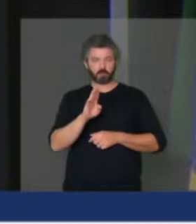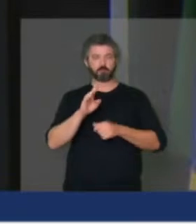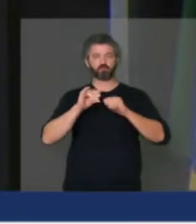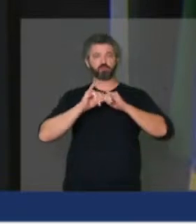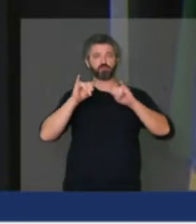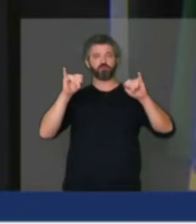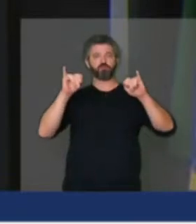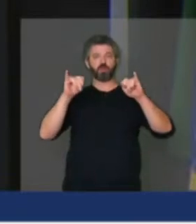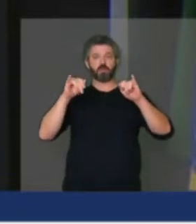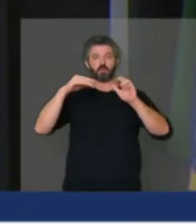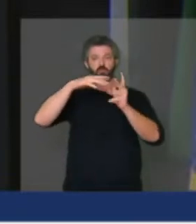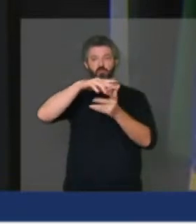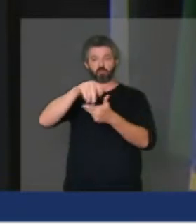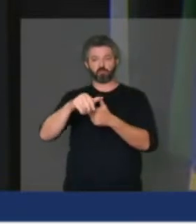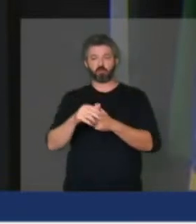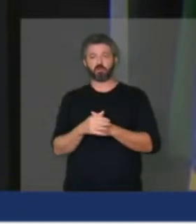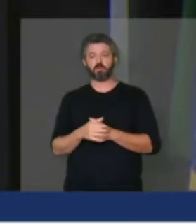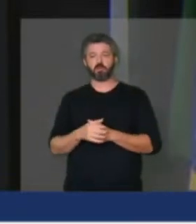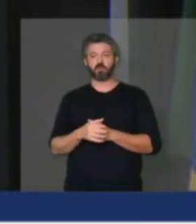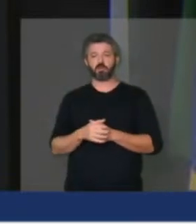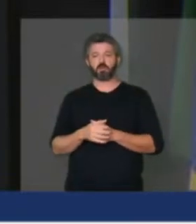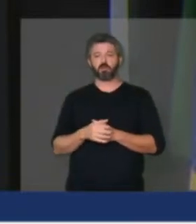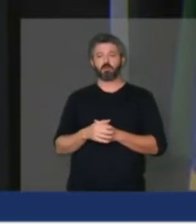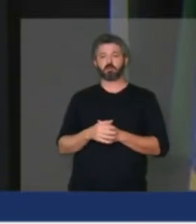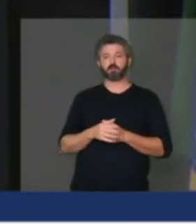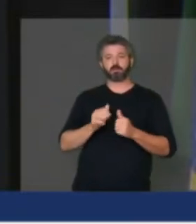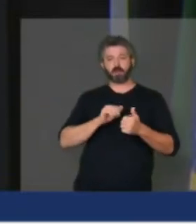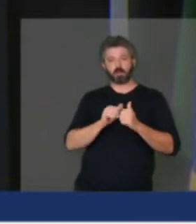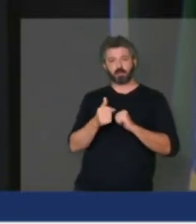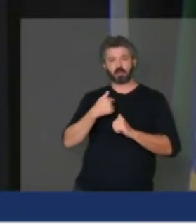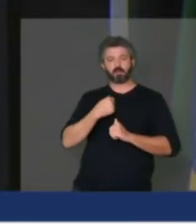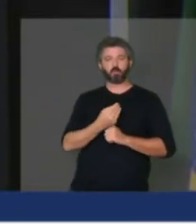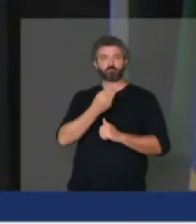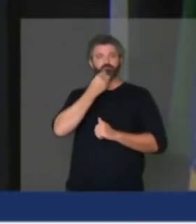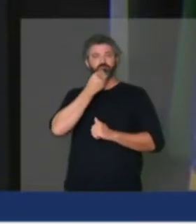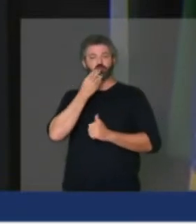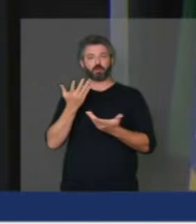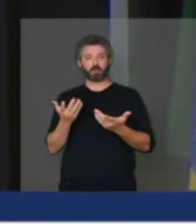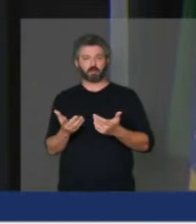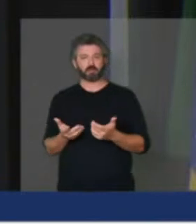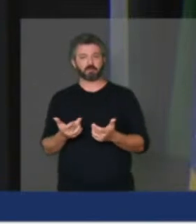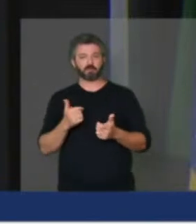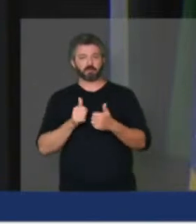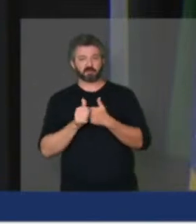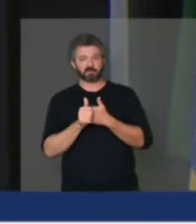ACOMPANHÁ-LOS AÍ... PELA... PELA TELEVISÃO. E PARABENIZÁ LOS, NÉ ? PORQUE QUEBRAMOS